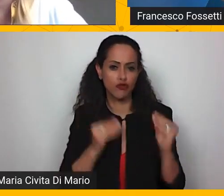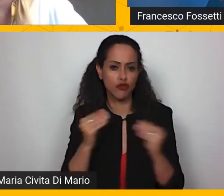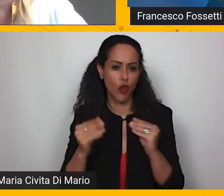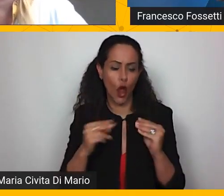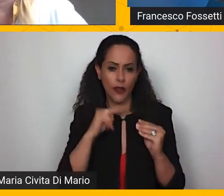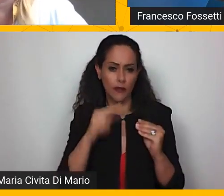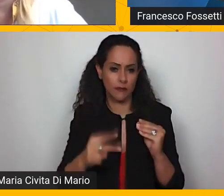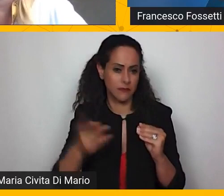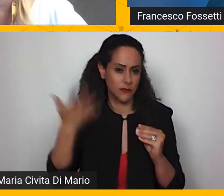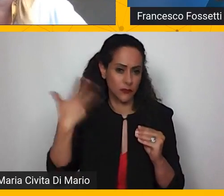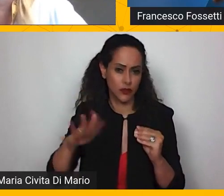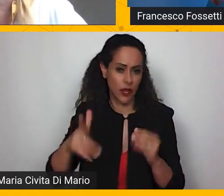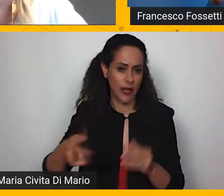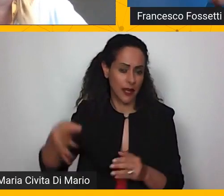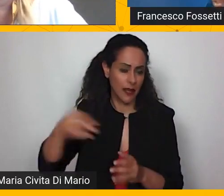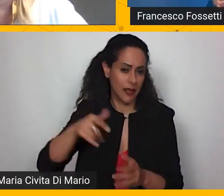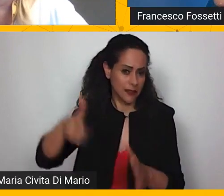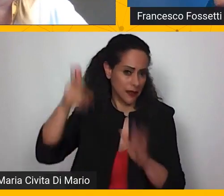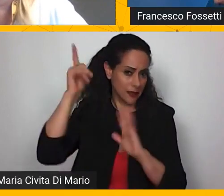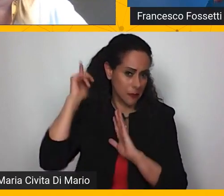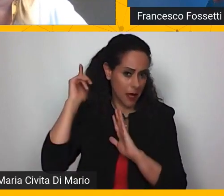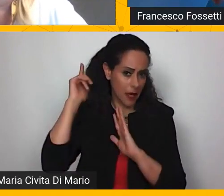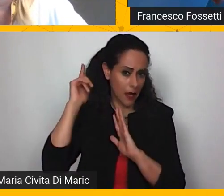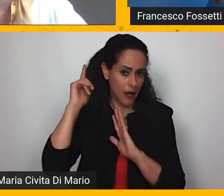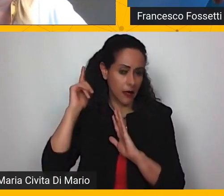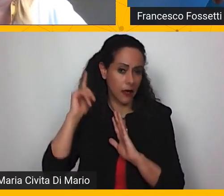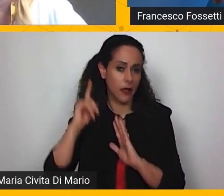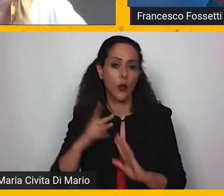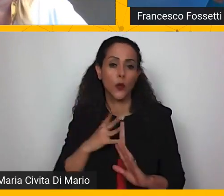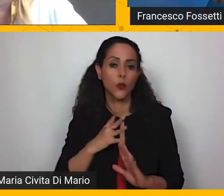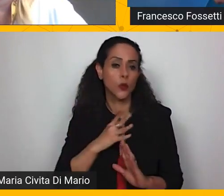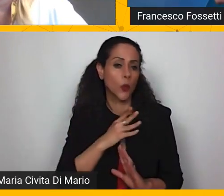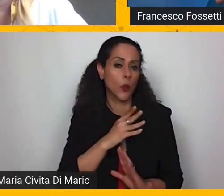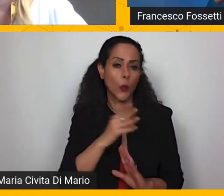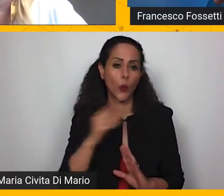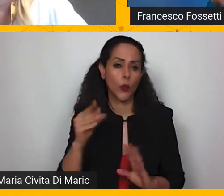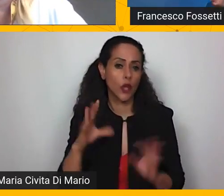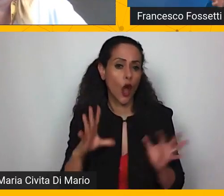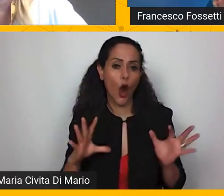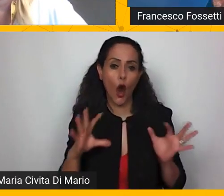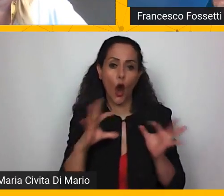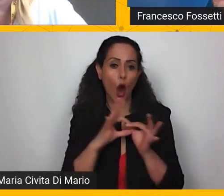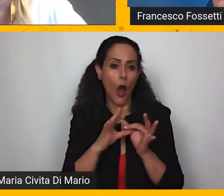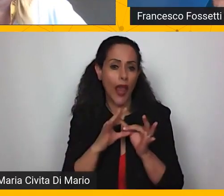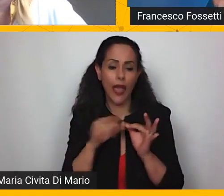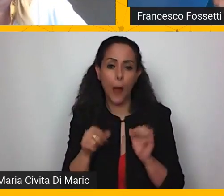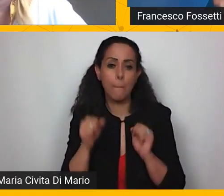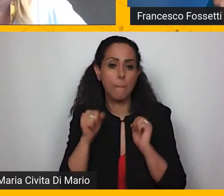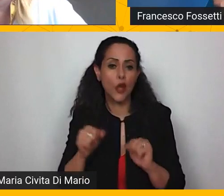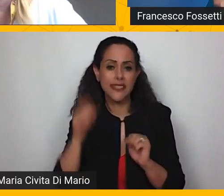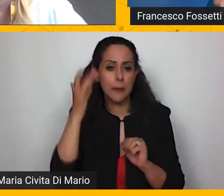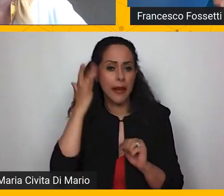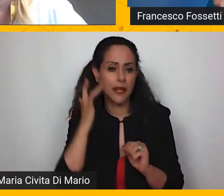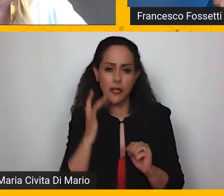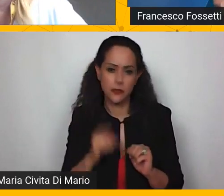nella puntata precedente non sono minimamente connessi